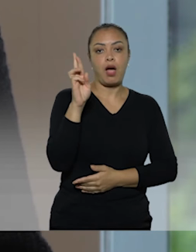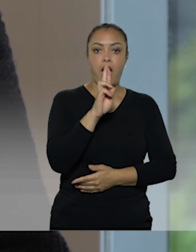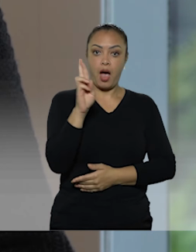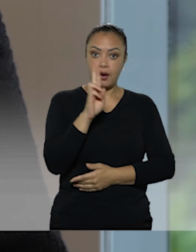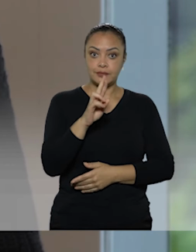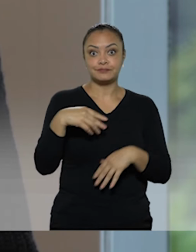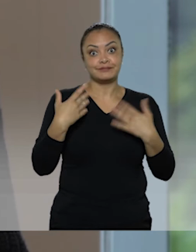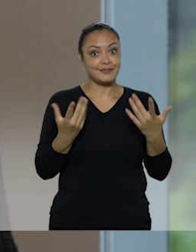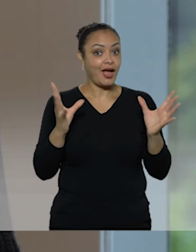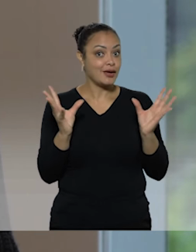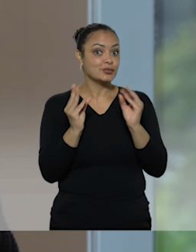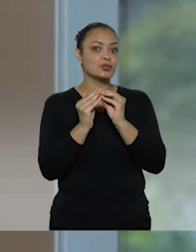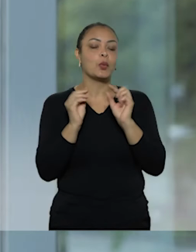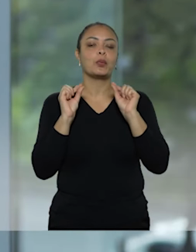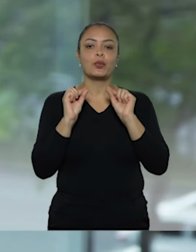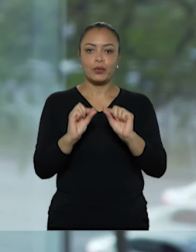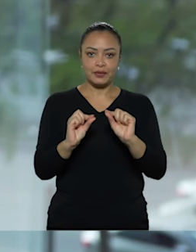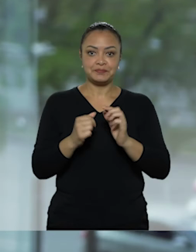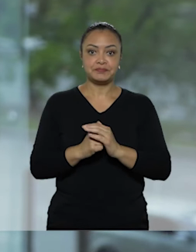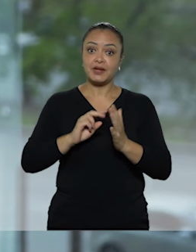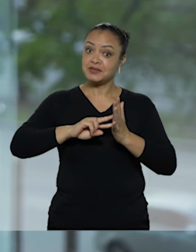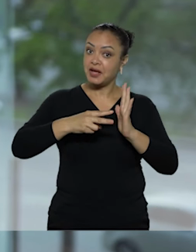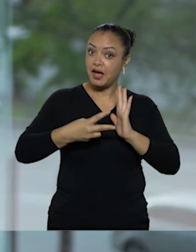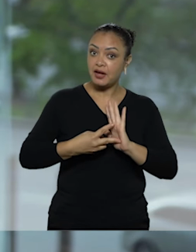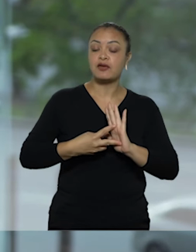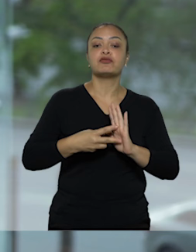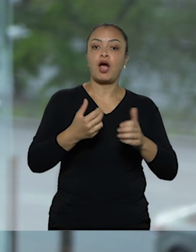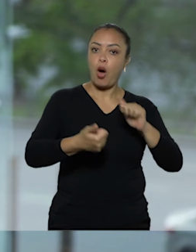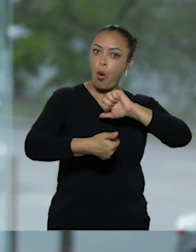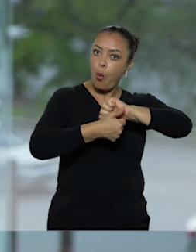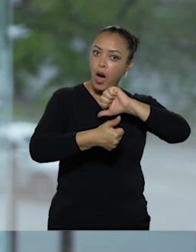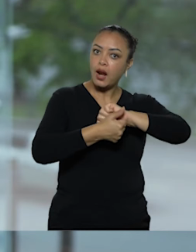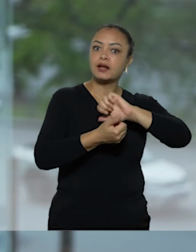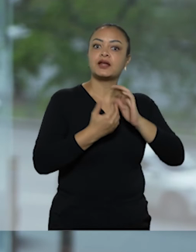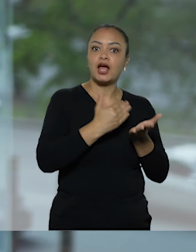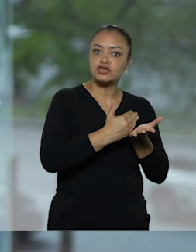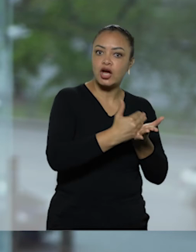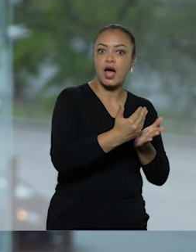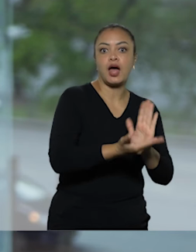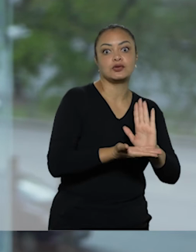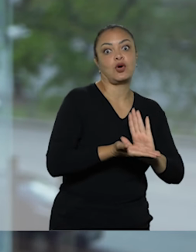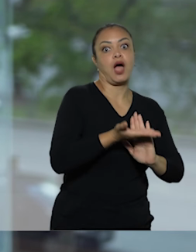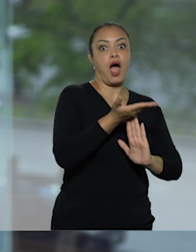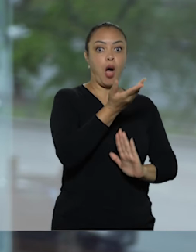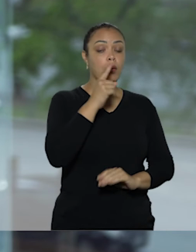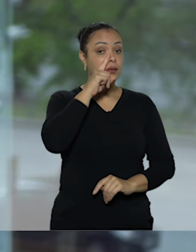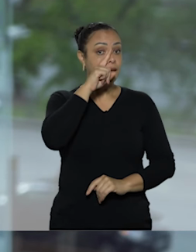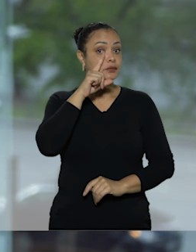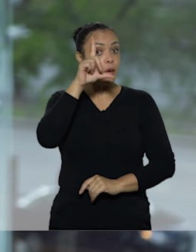De forma resumida, high grade significa alta qualidade de crédito e baixo risco e high